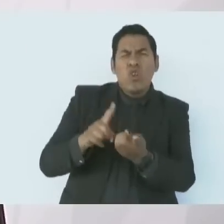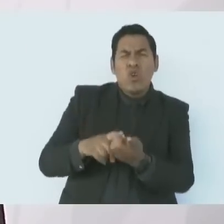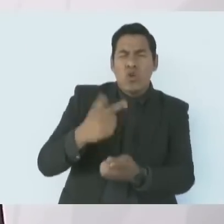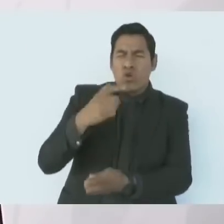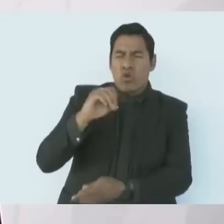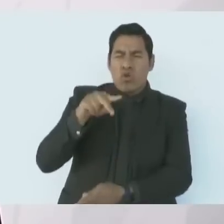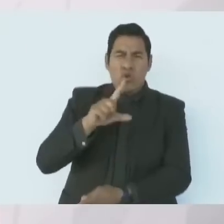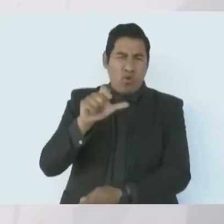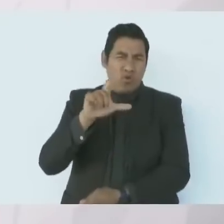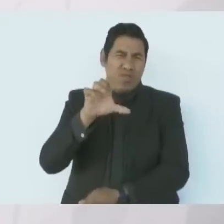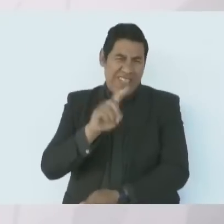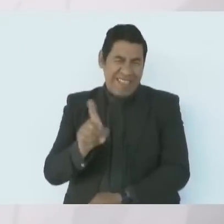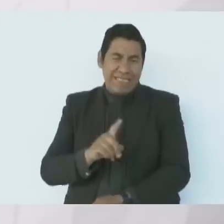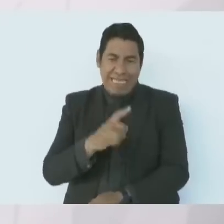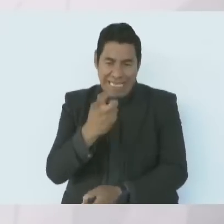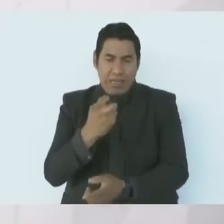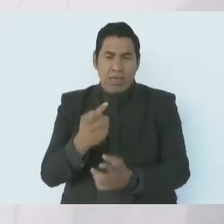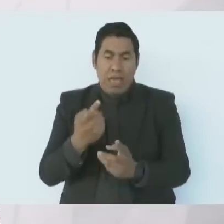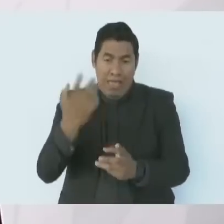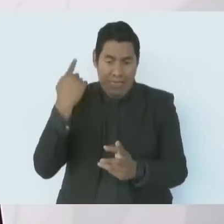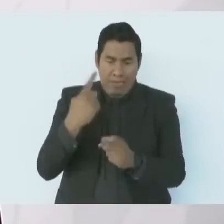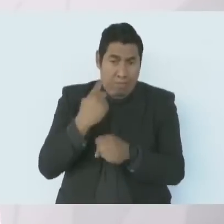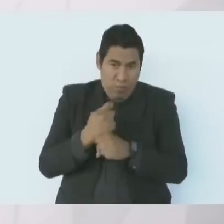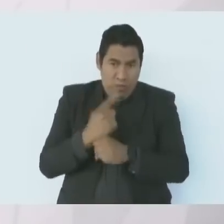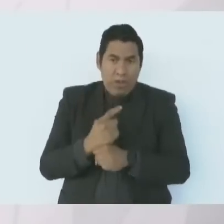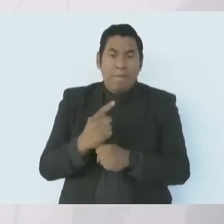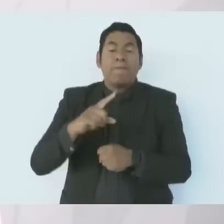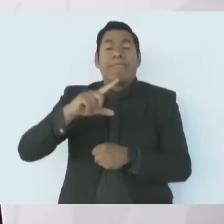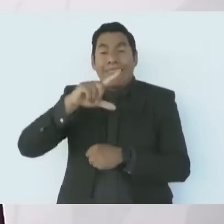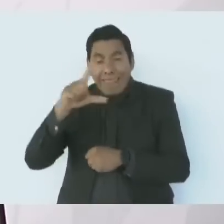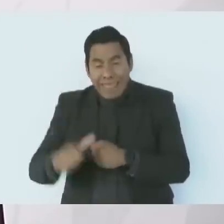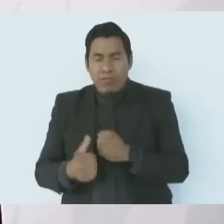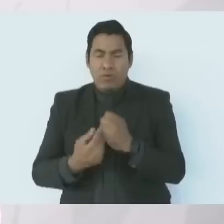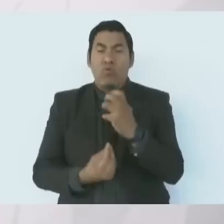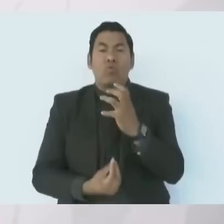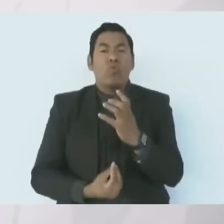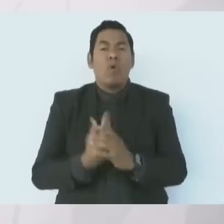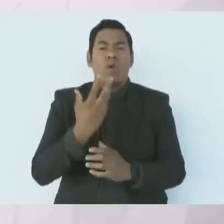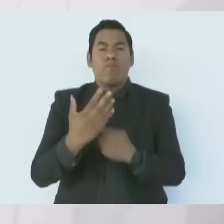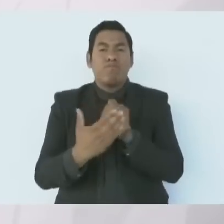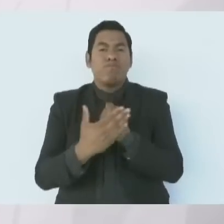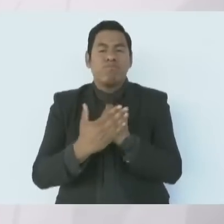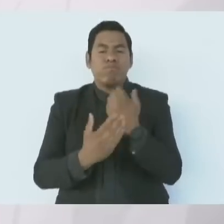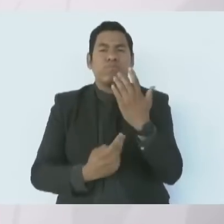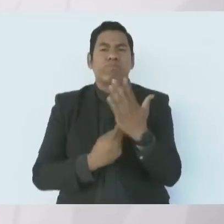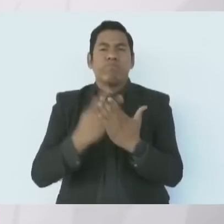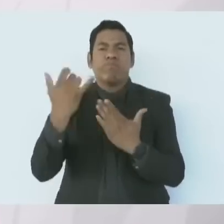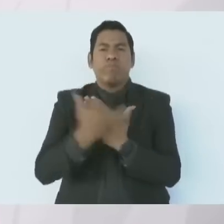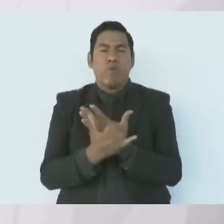y en este momento se está construyendo estamos construyendo un proyecto de generación eléctrica